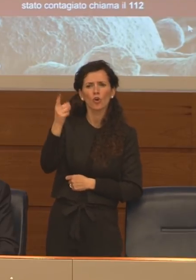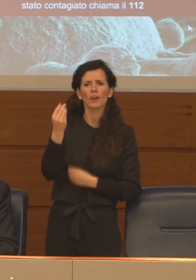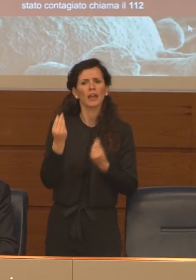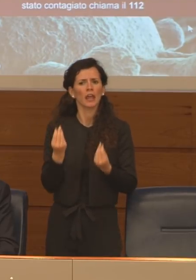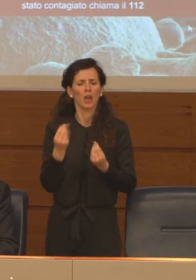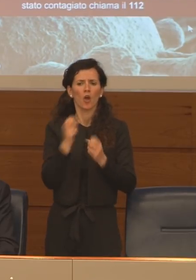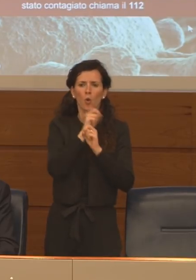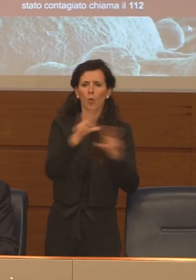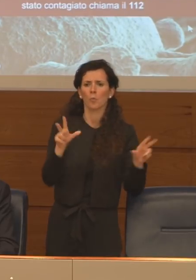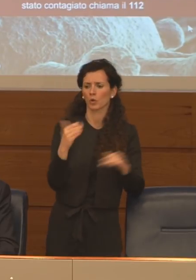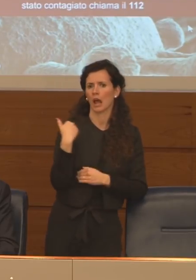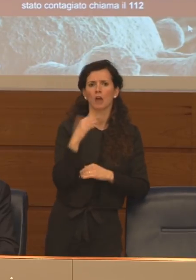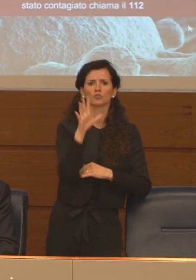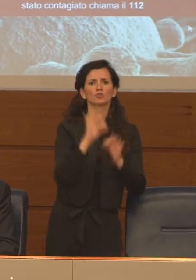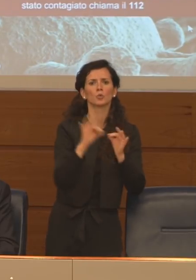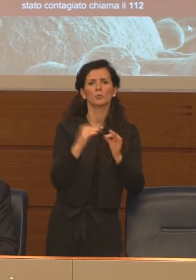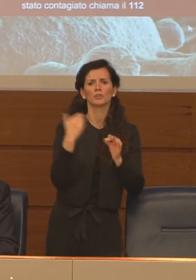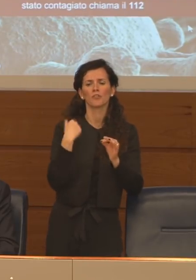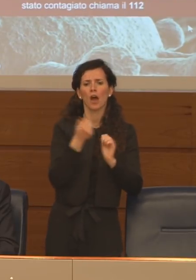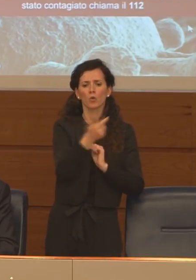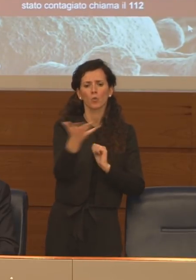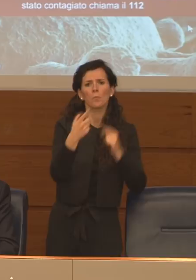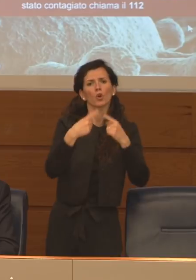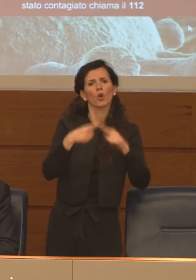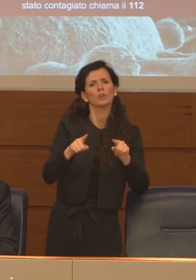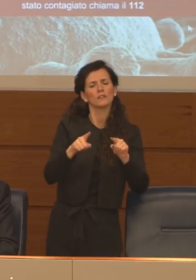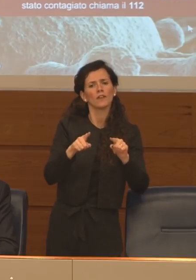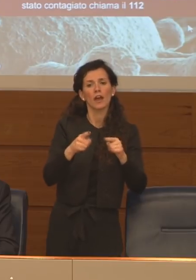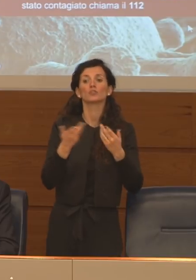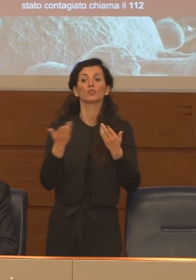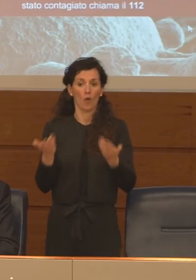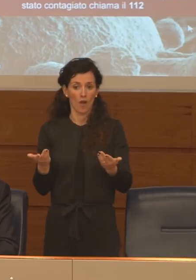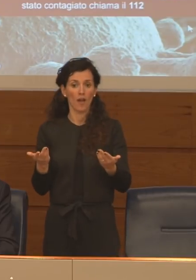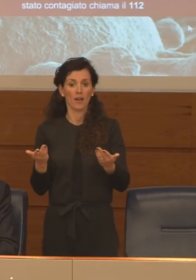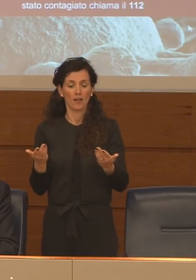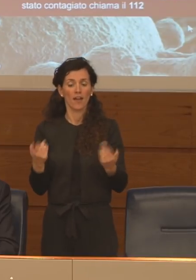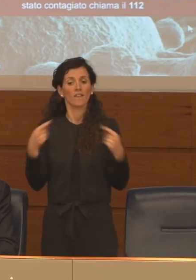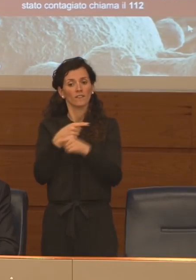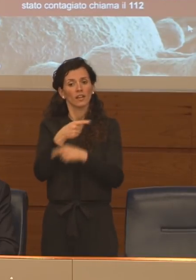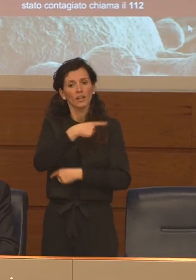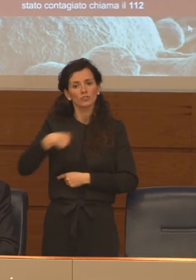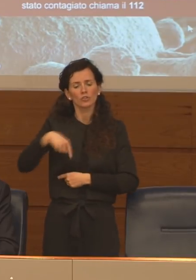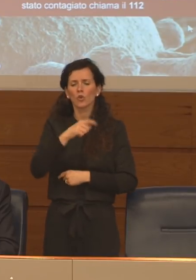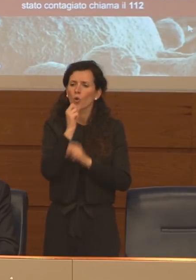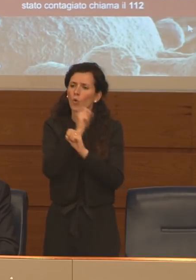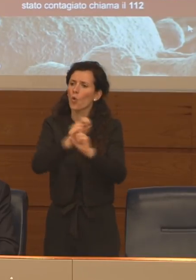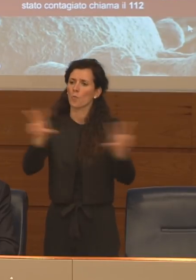ha comunicato altri dati". Come vedete noi comunichiamo tutti i dati degli uni e